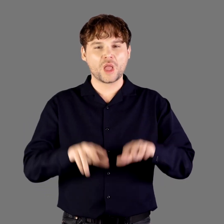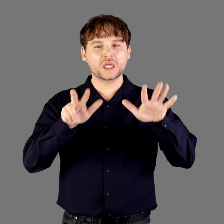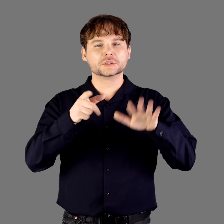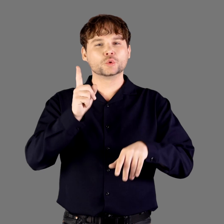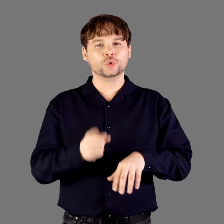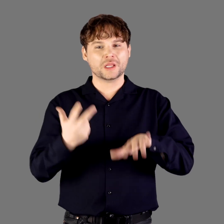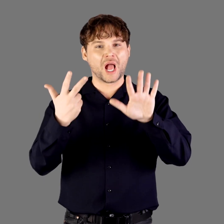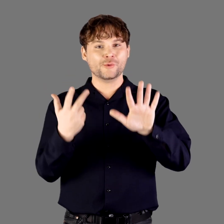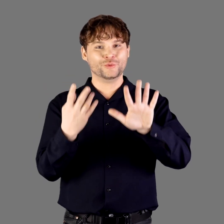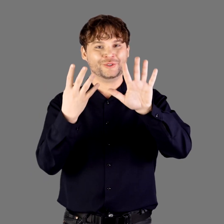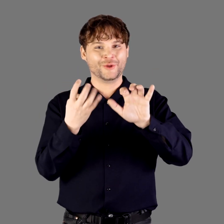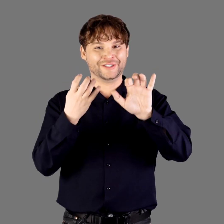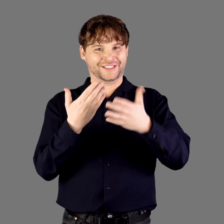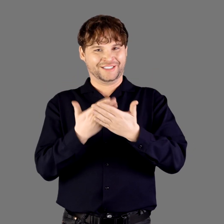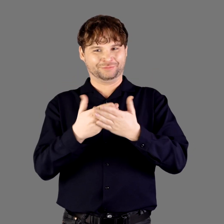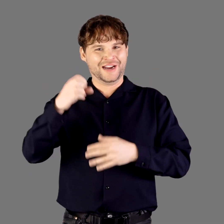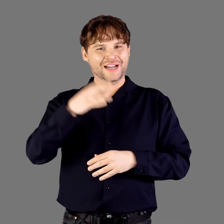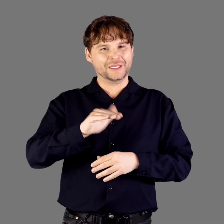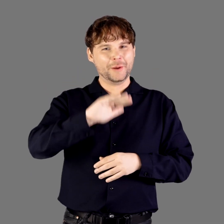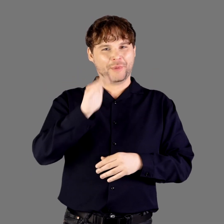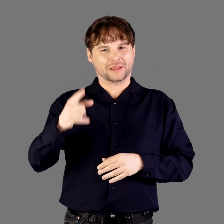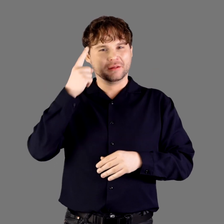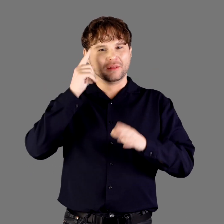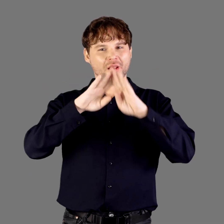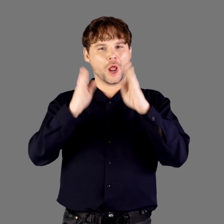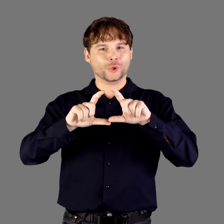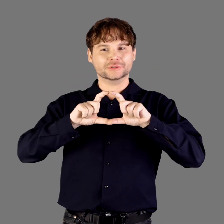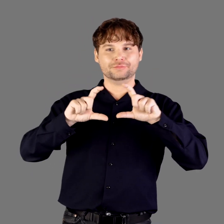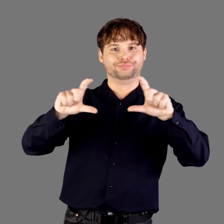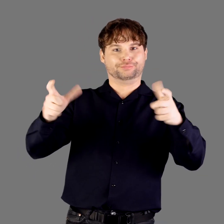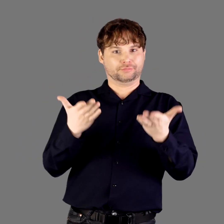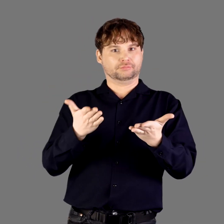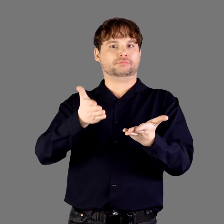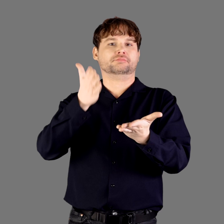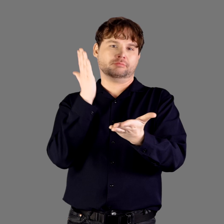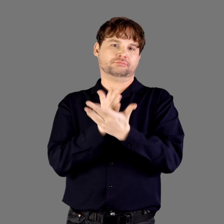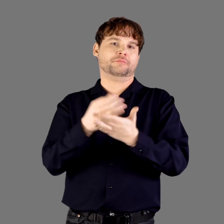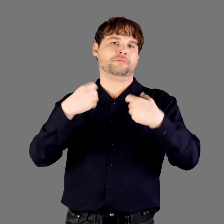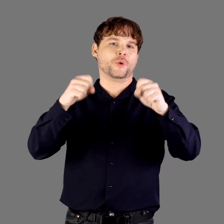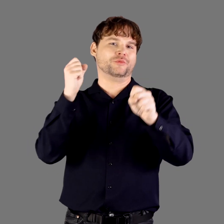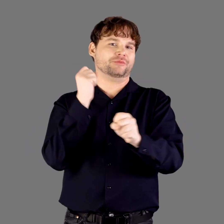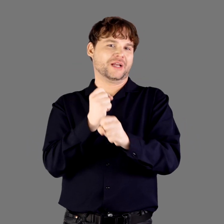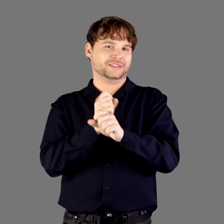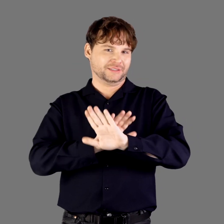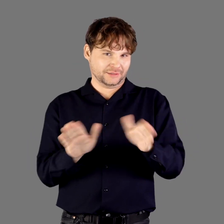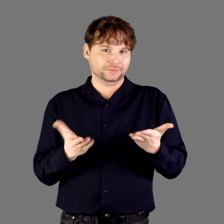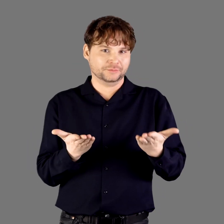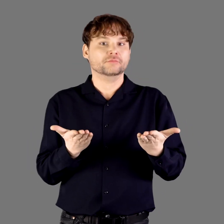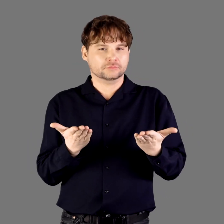In den ersten Jahren nach Fertigstellung des Rathaus Lichtenberg 1898